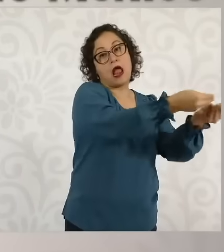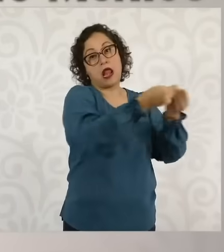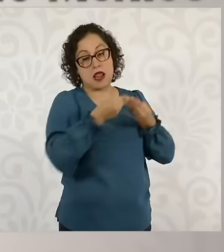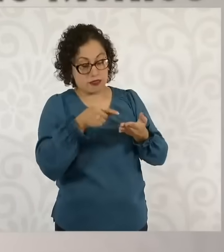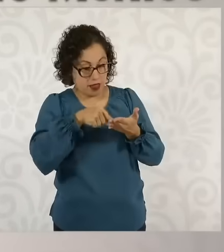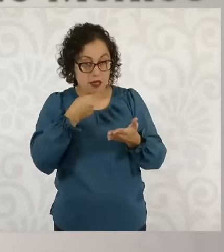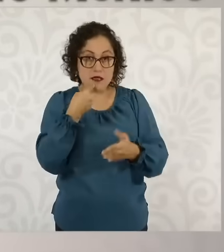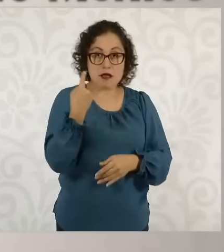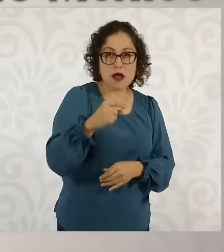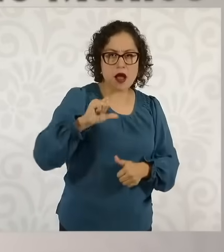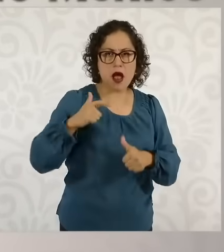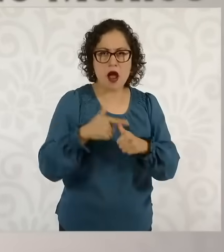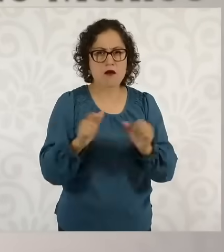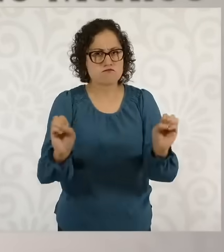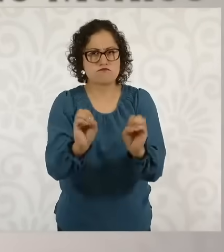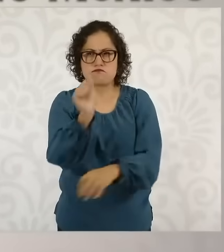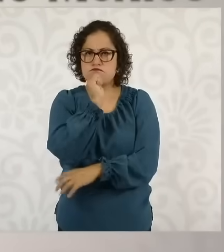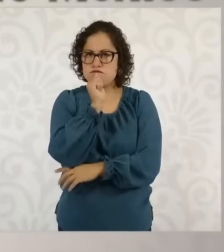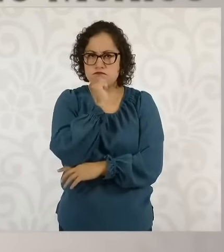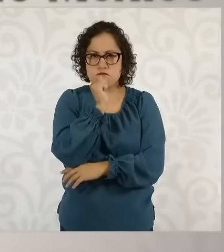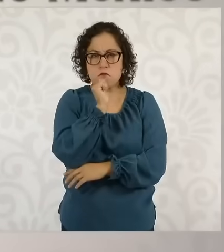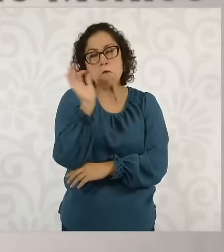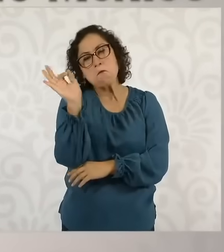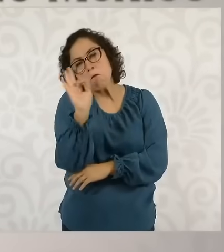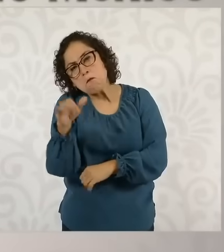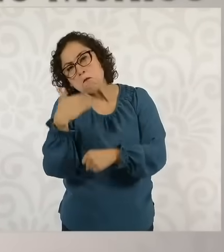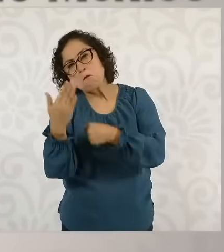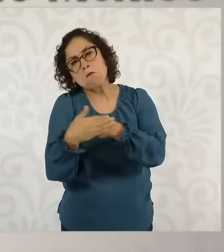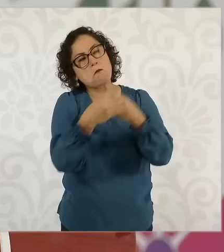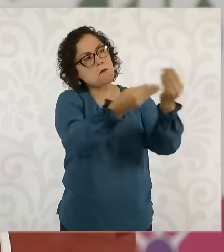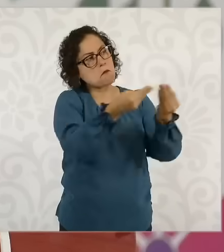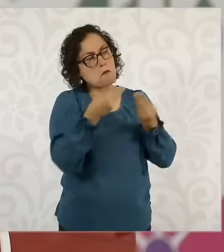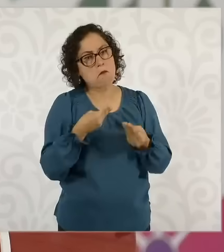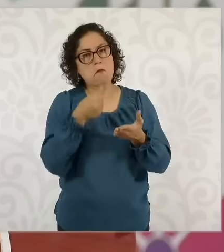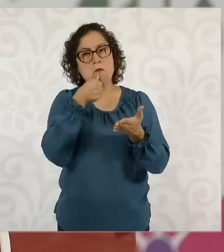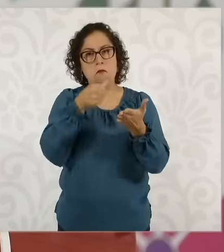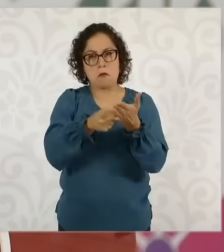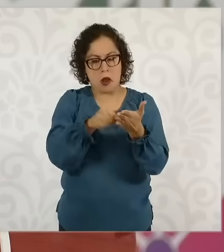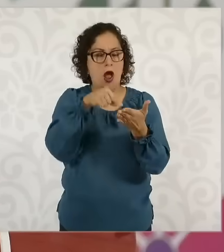reciba, pues se habla con las aerolíneas y también con el departamento de transporte, pero no tiene,